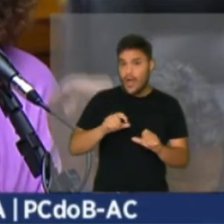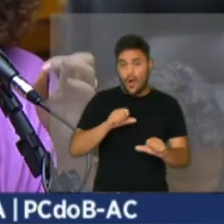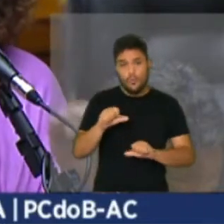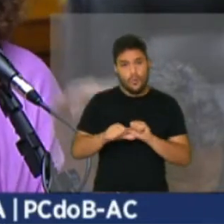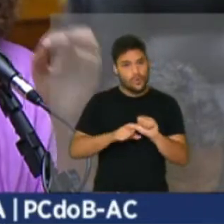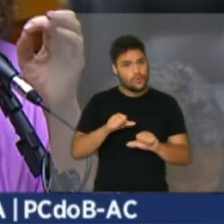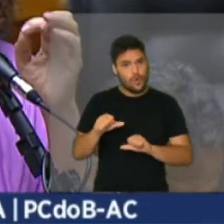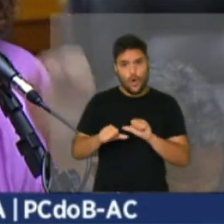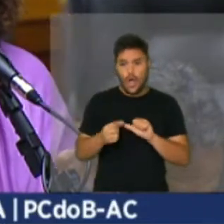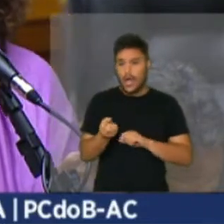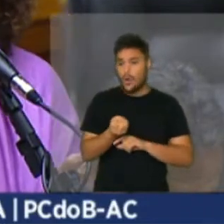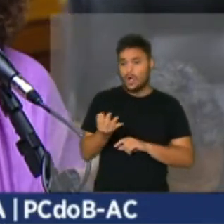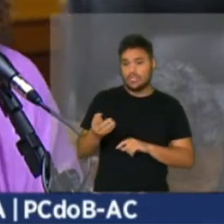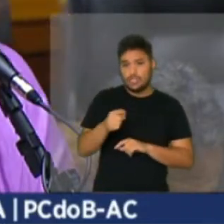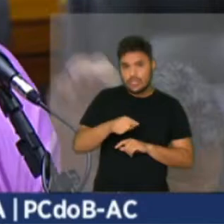NÚMEROS VERGONHOSOS DA MORTE DE GRÁVIDAS NA PANDEMIA.